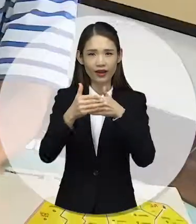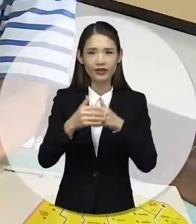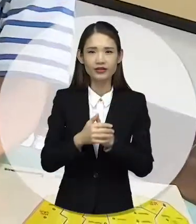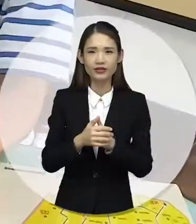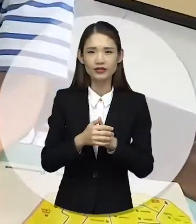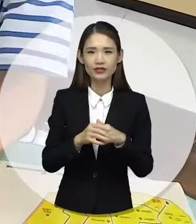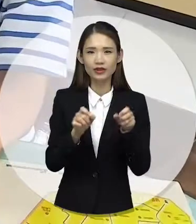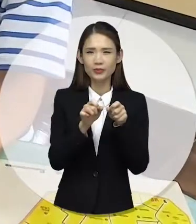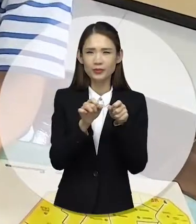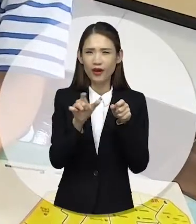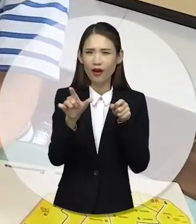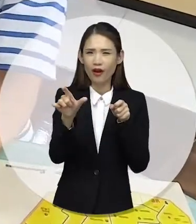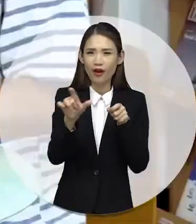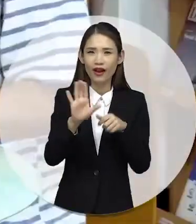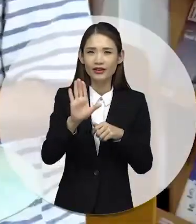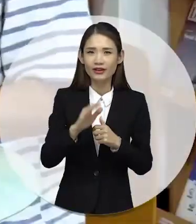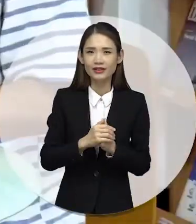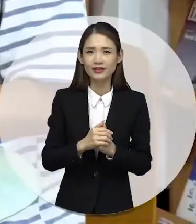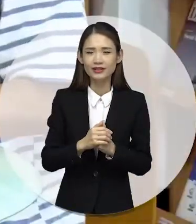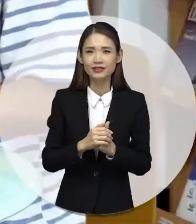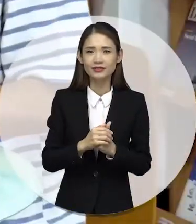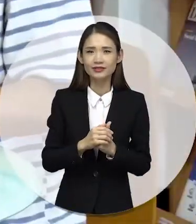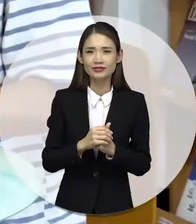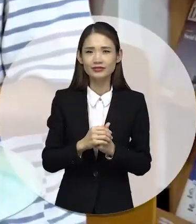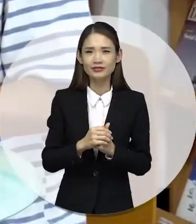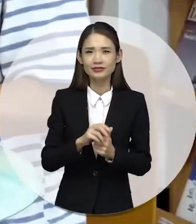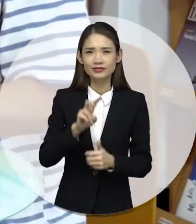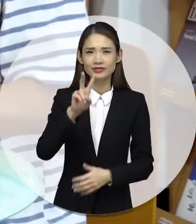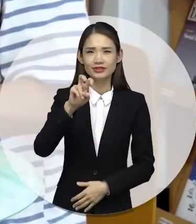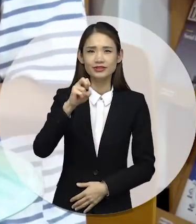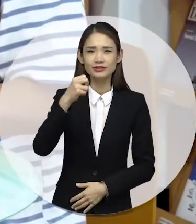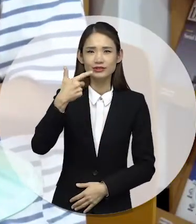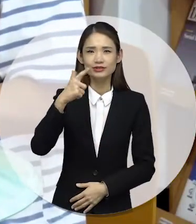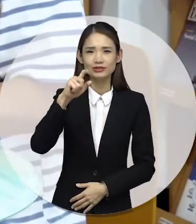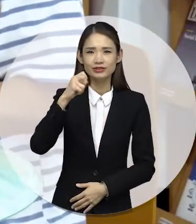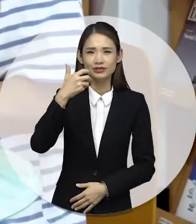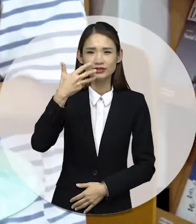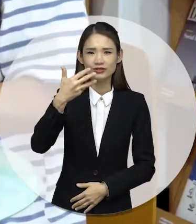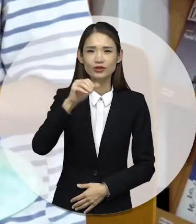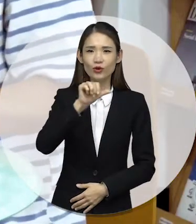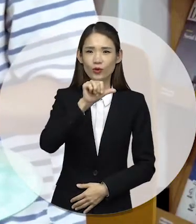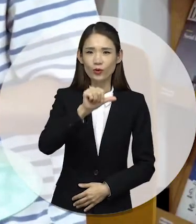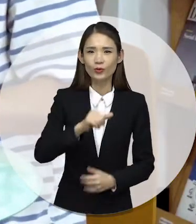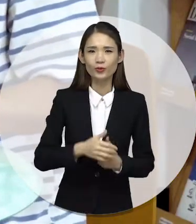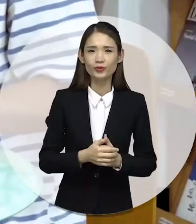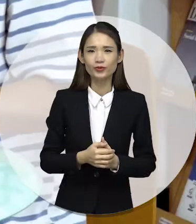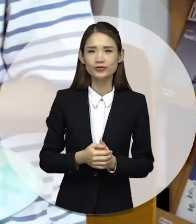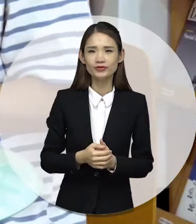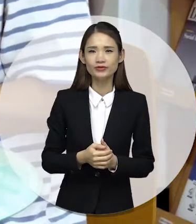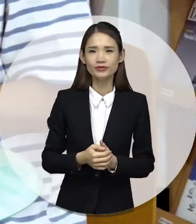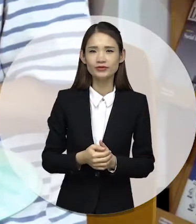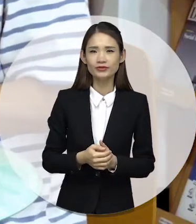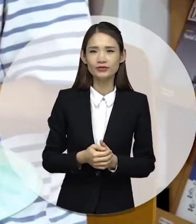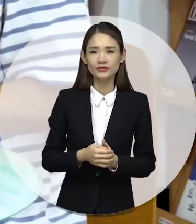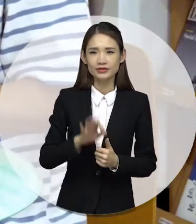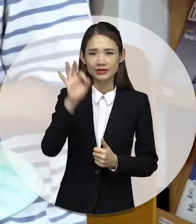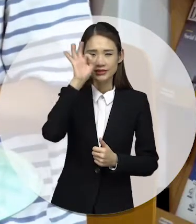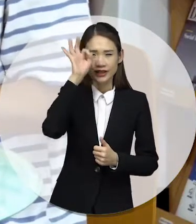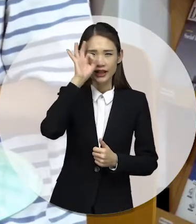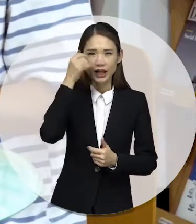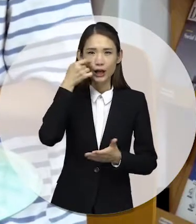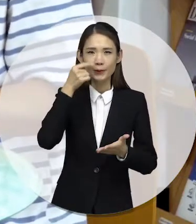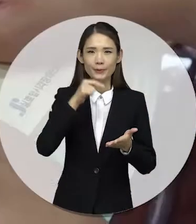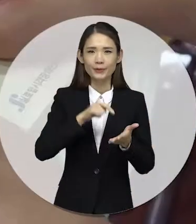김한솔 : 엄청나게 먼 거 아니야? 잠시만, 잠시만. 20… 28… 5번… 찾았다, 찾았다! 김소희 : 어디?